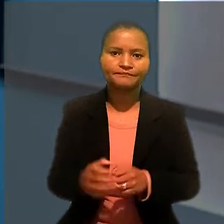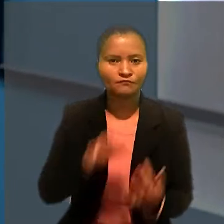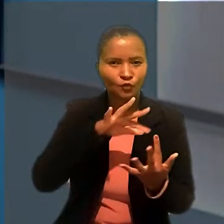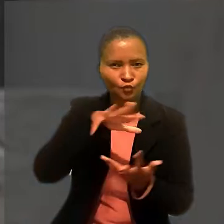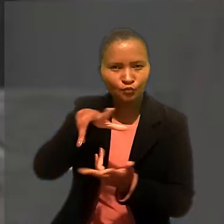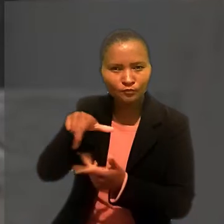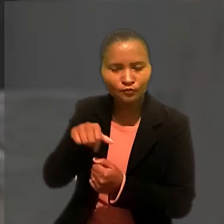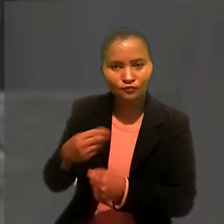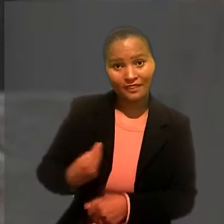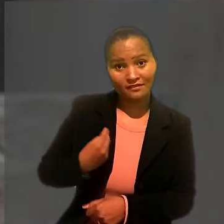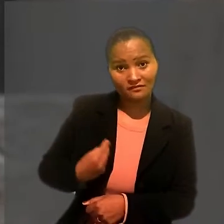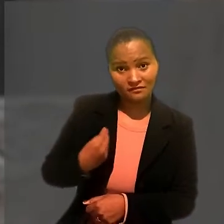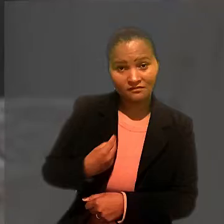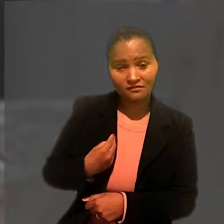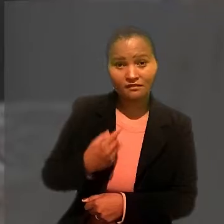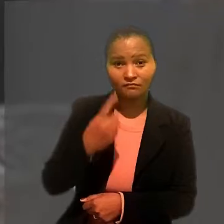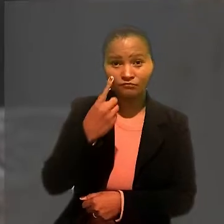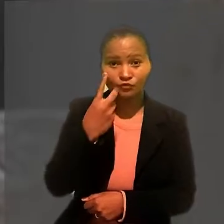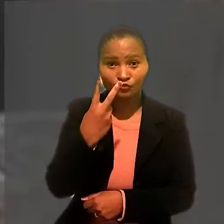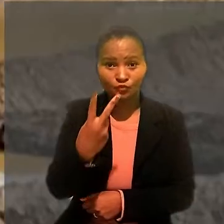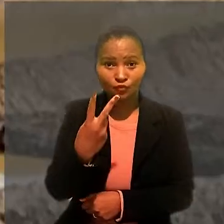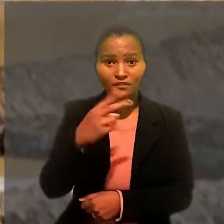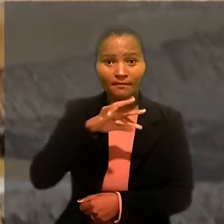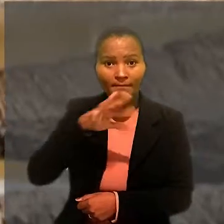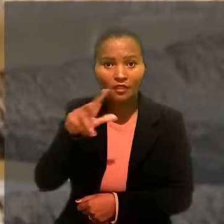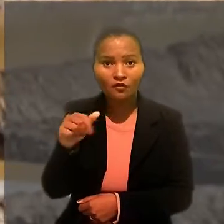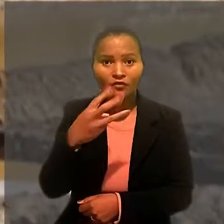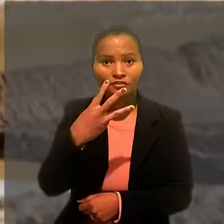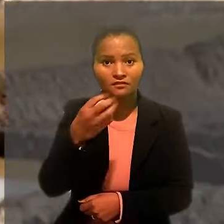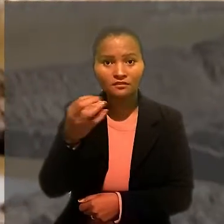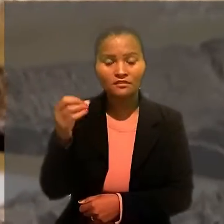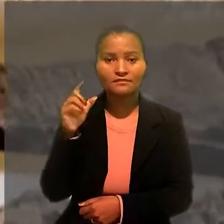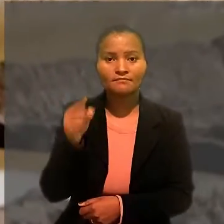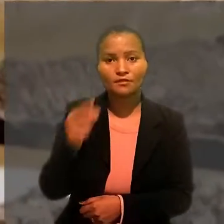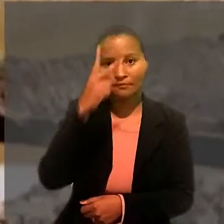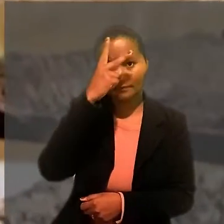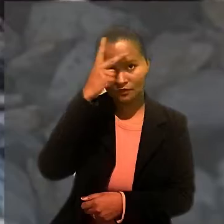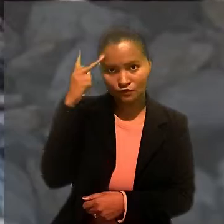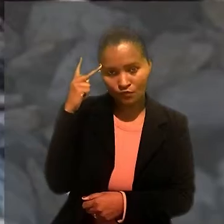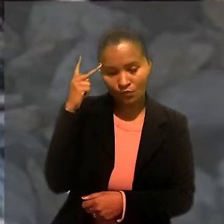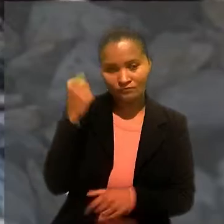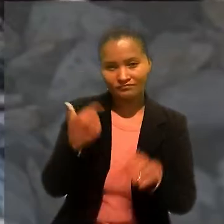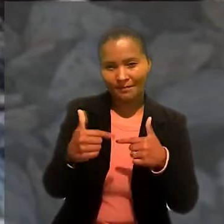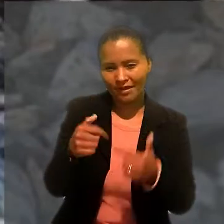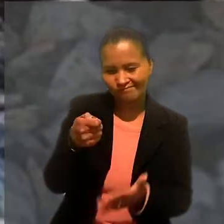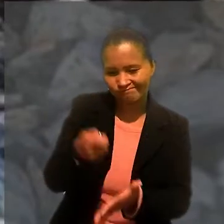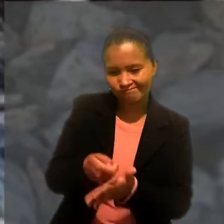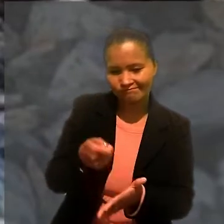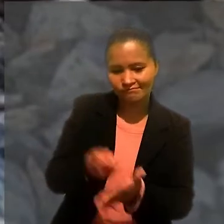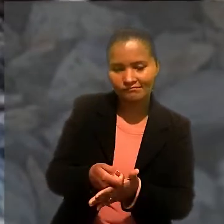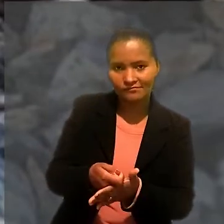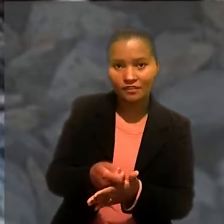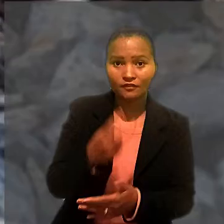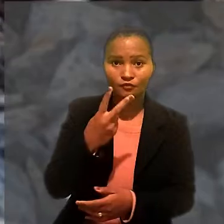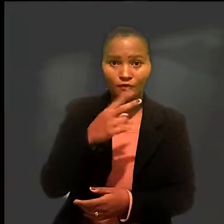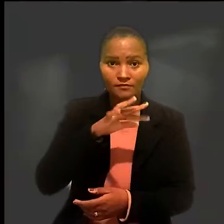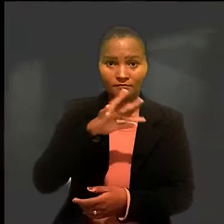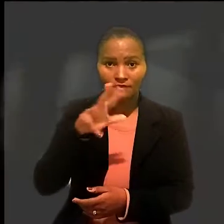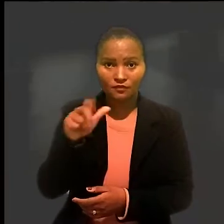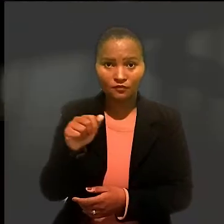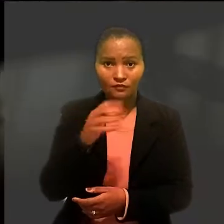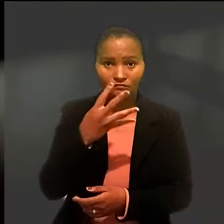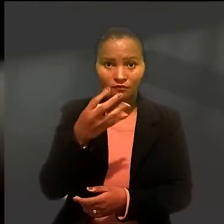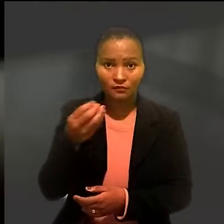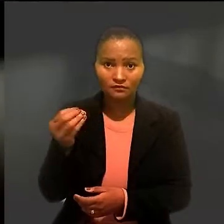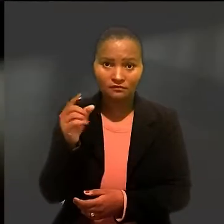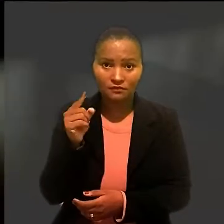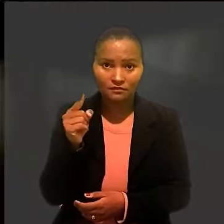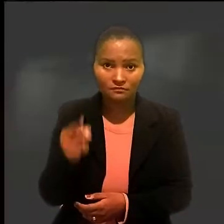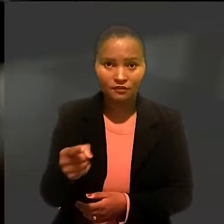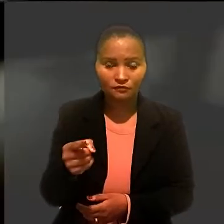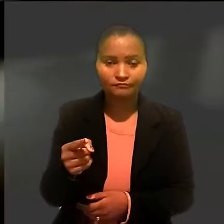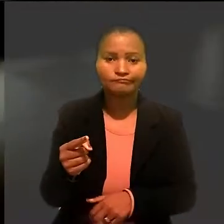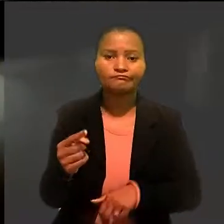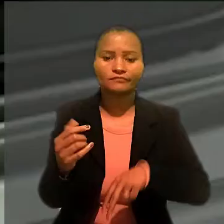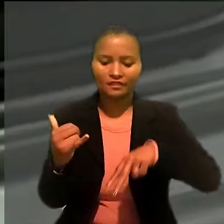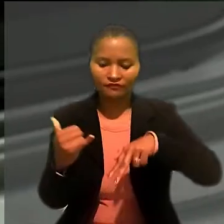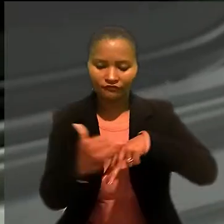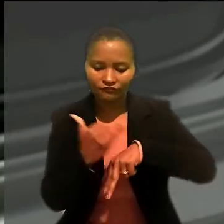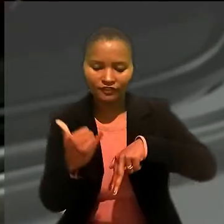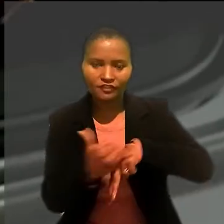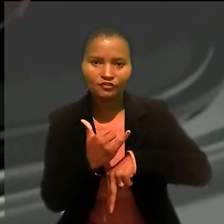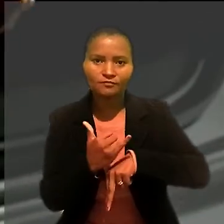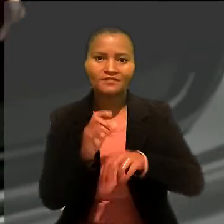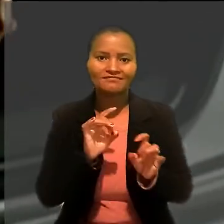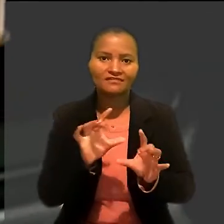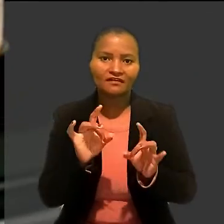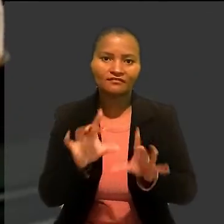Em todo o mundo existem cerca de 12,3 milhões pessoas em situação de trabalho forçado, 2,4 milhões delas foram vítimas de tráfico de pessoas.